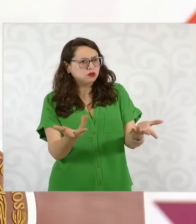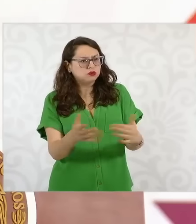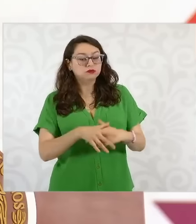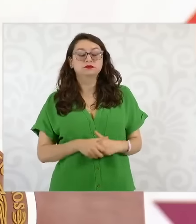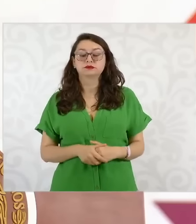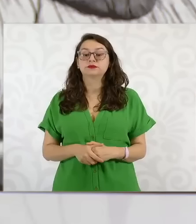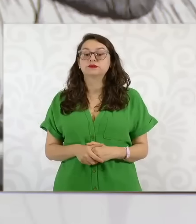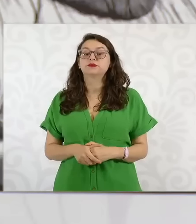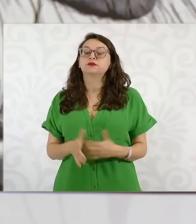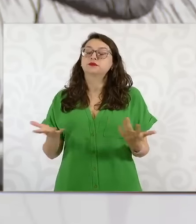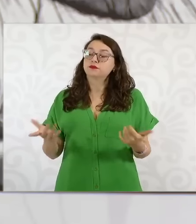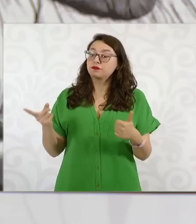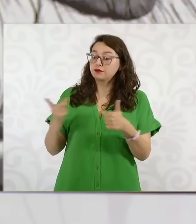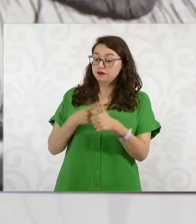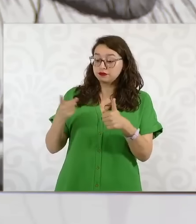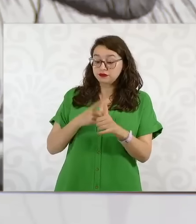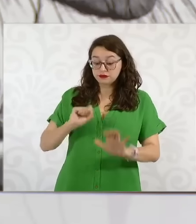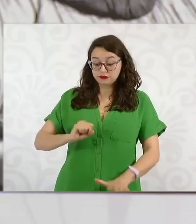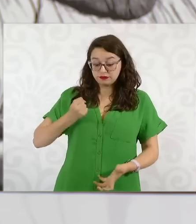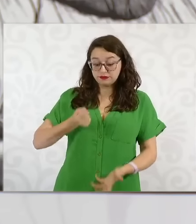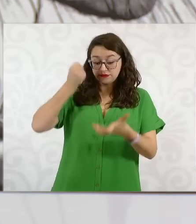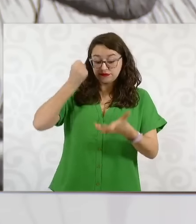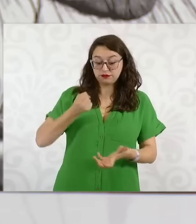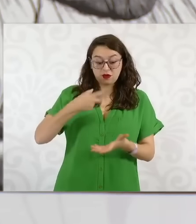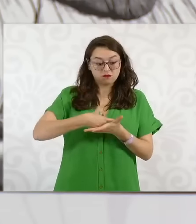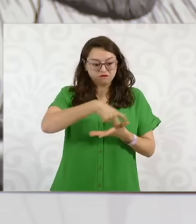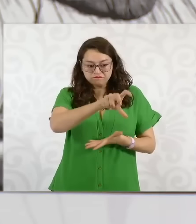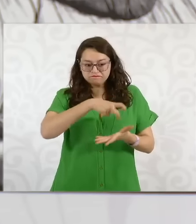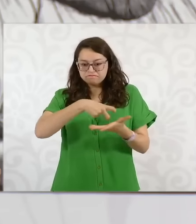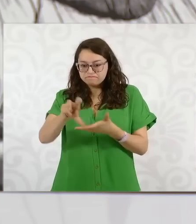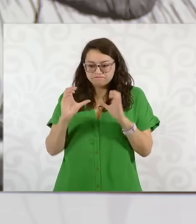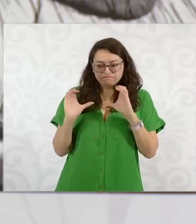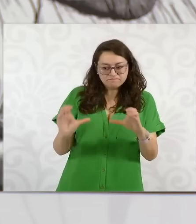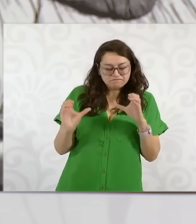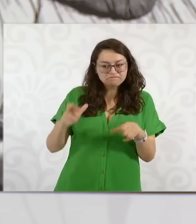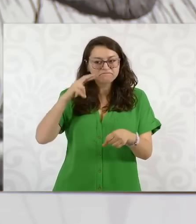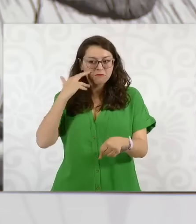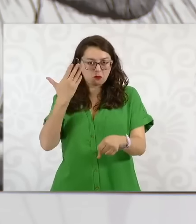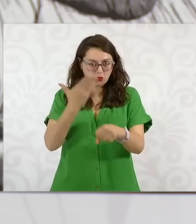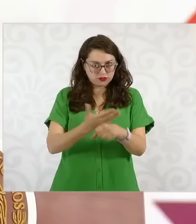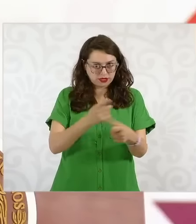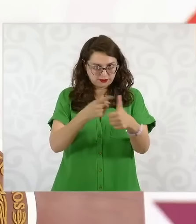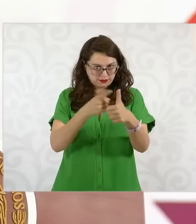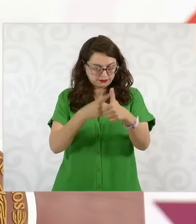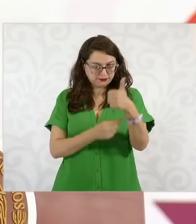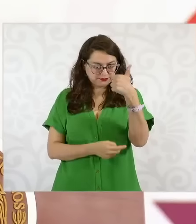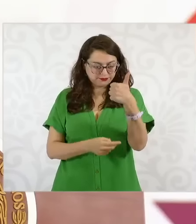en el gasto público y en la inversión pública. Eso es lo primero. Eh, lo segundo,